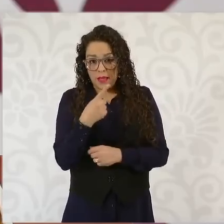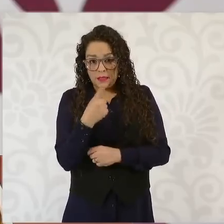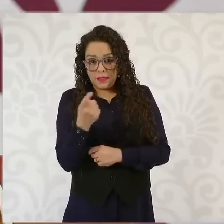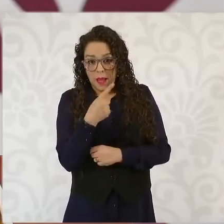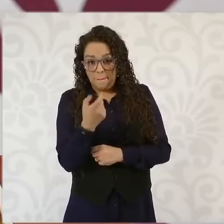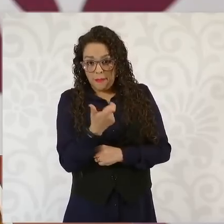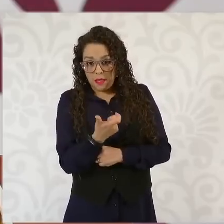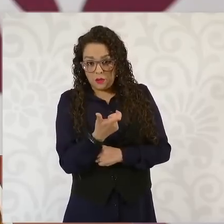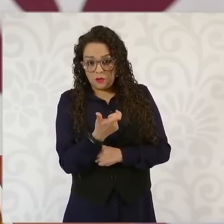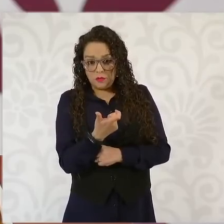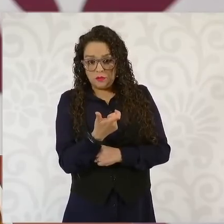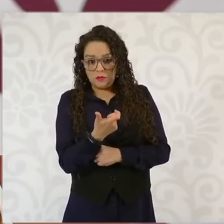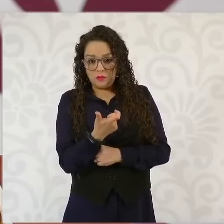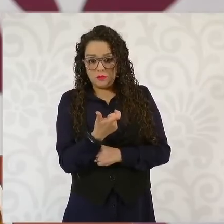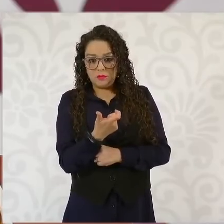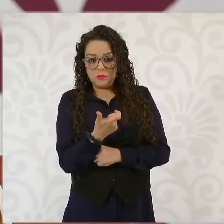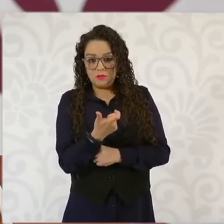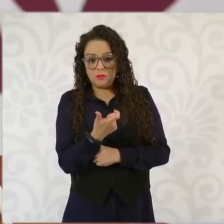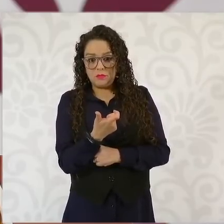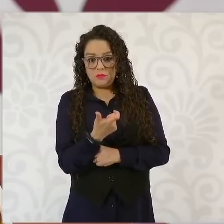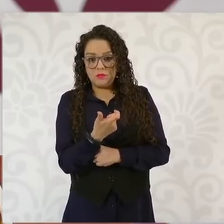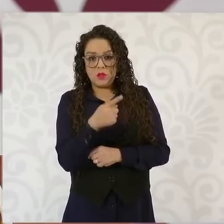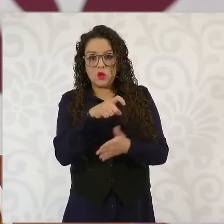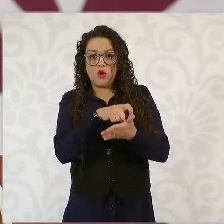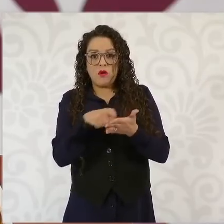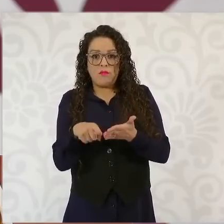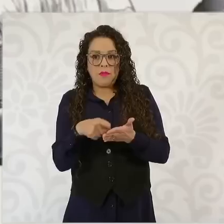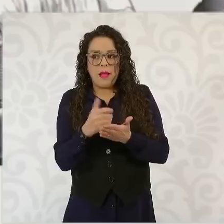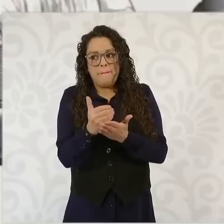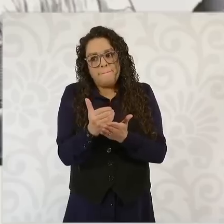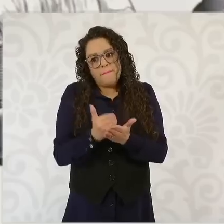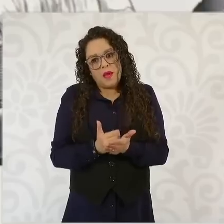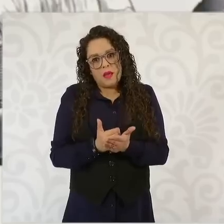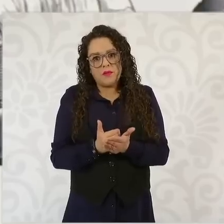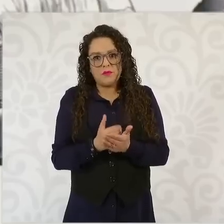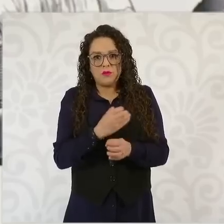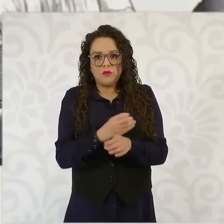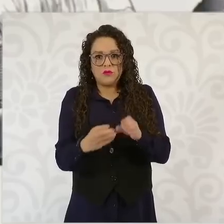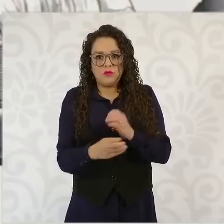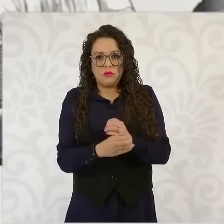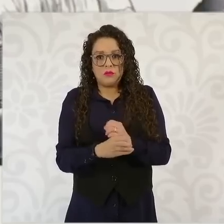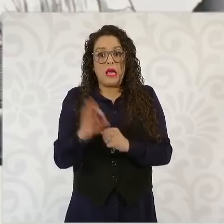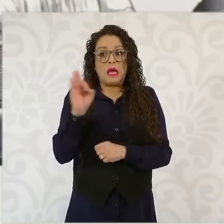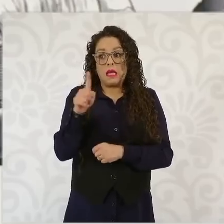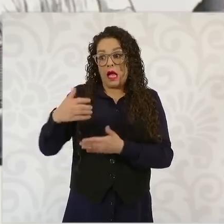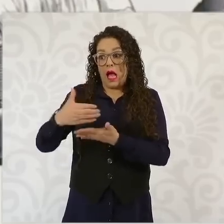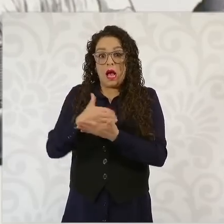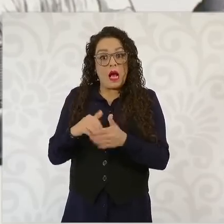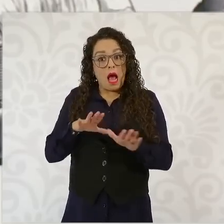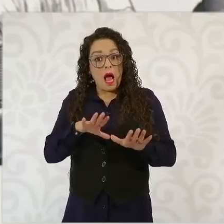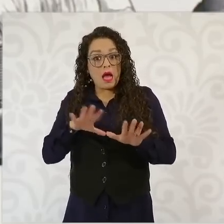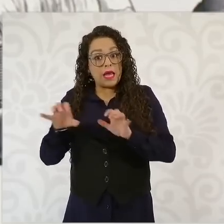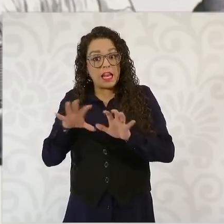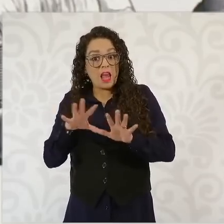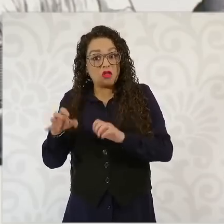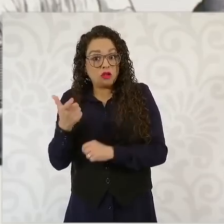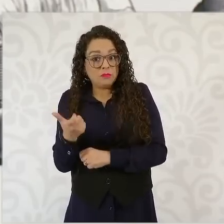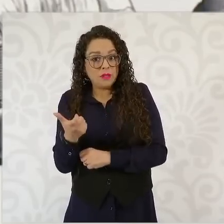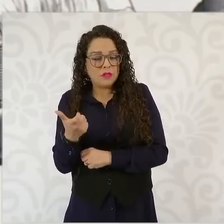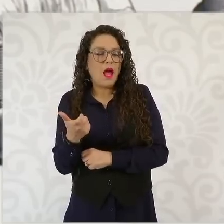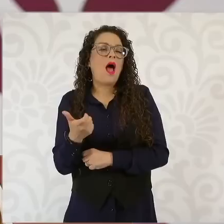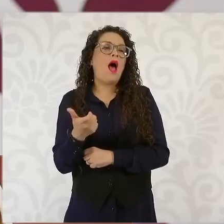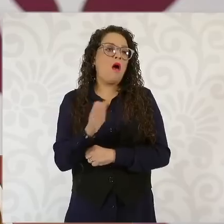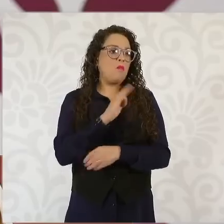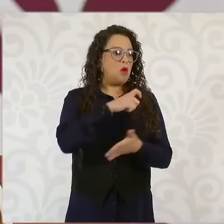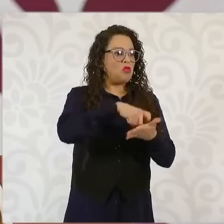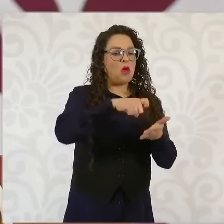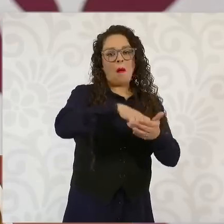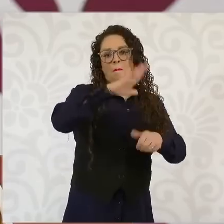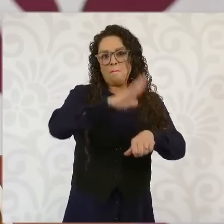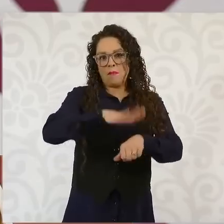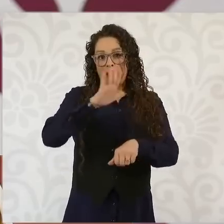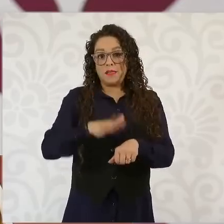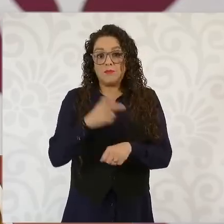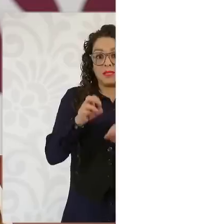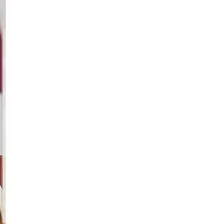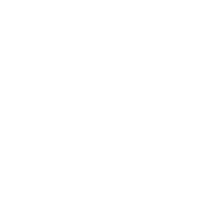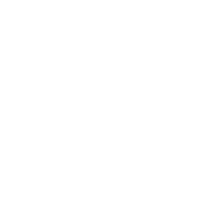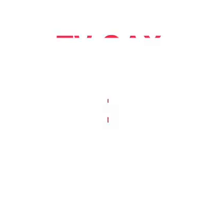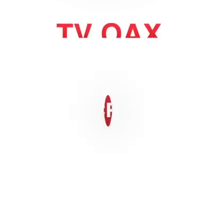si ganas 500 pesos entonces eso ayuda pues a a impulsar la economía desde abajo y la otra